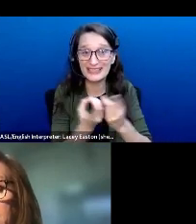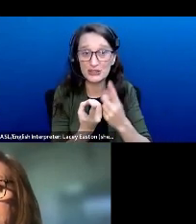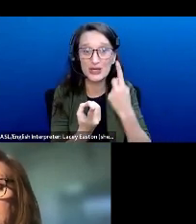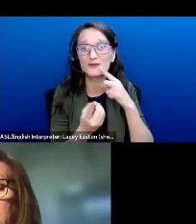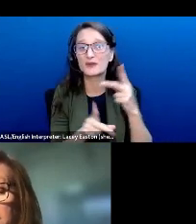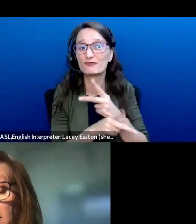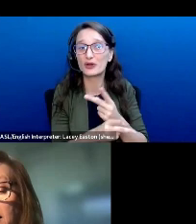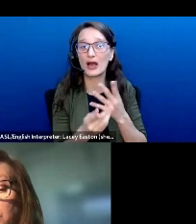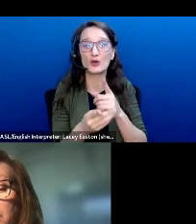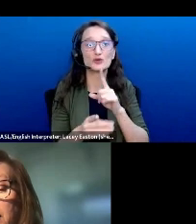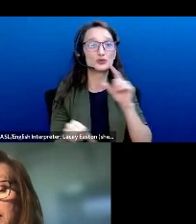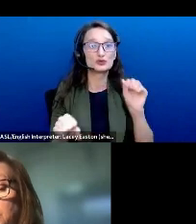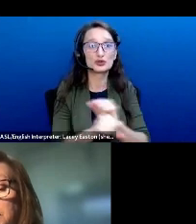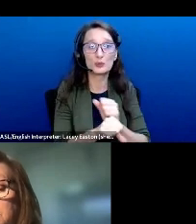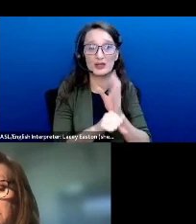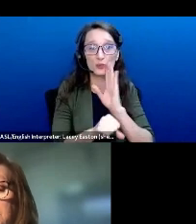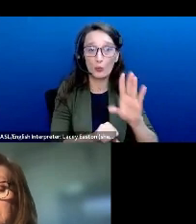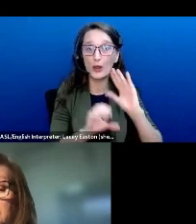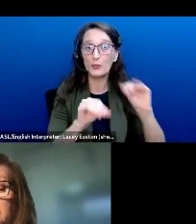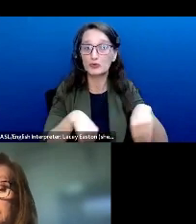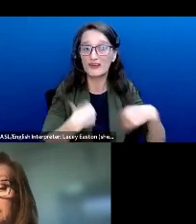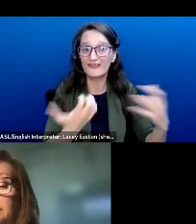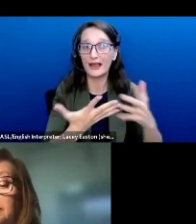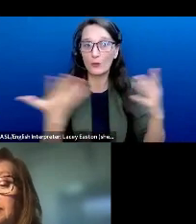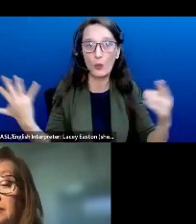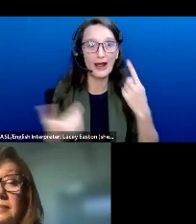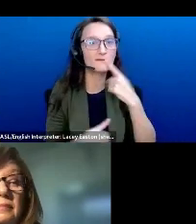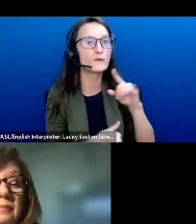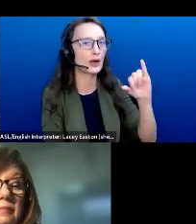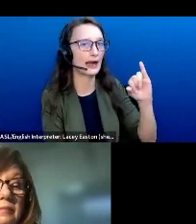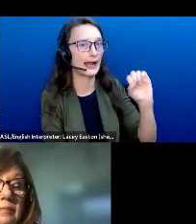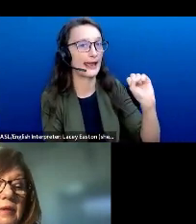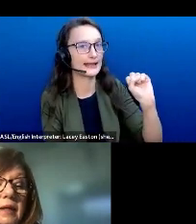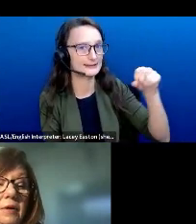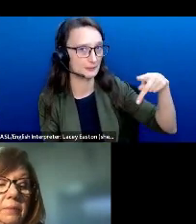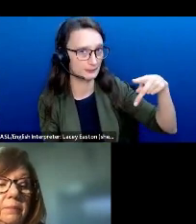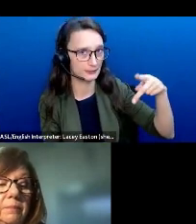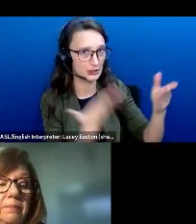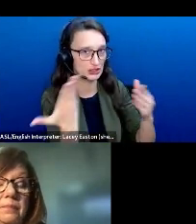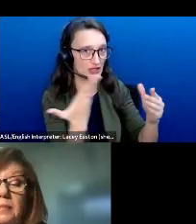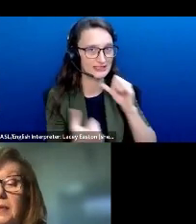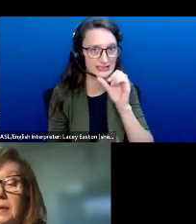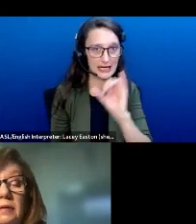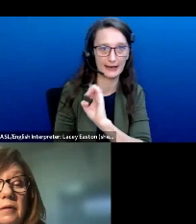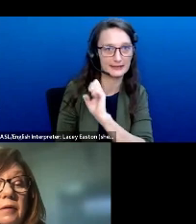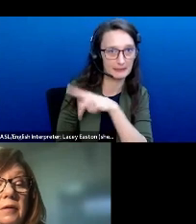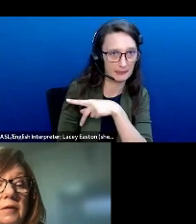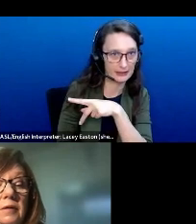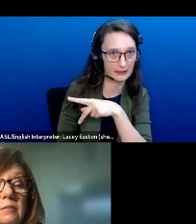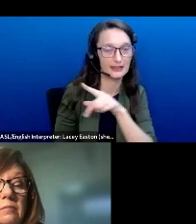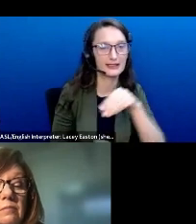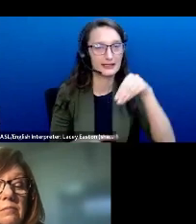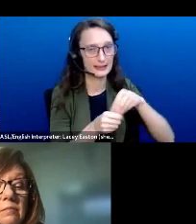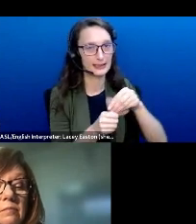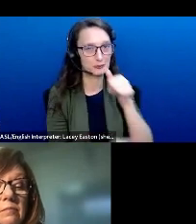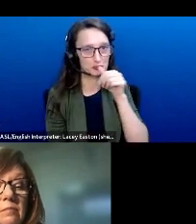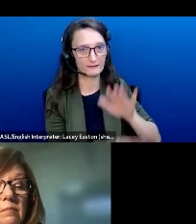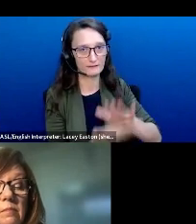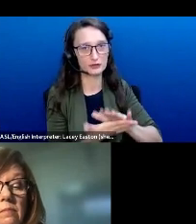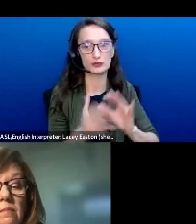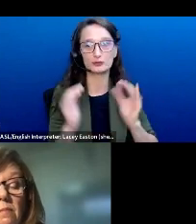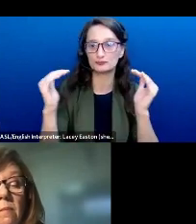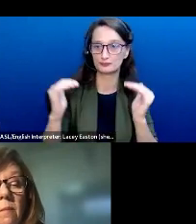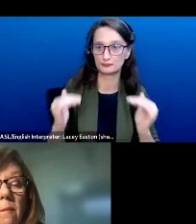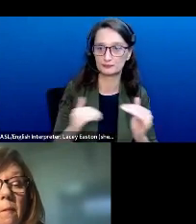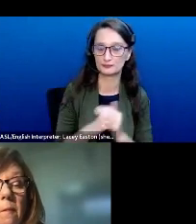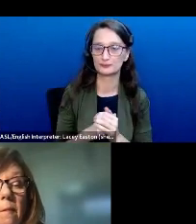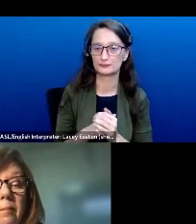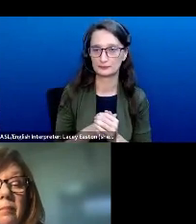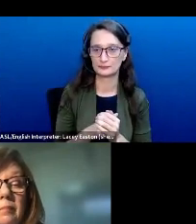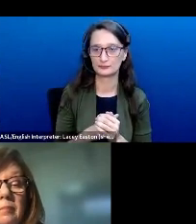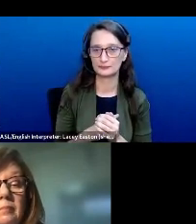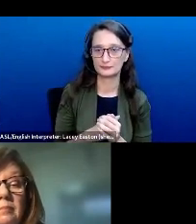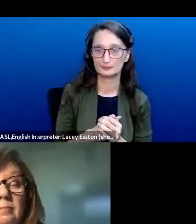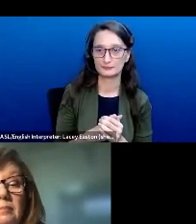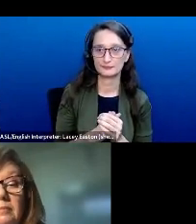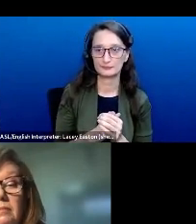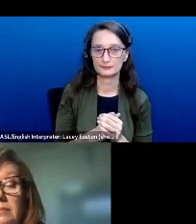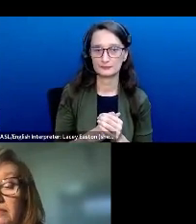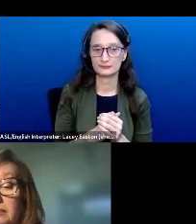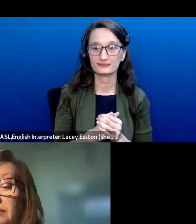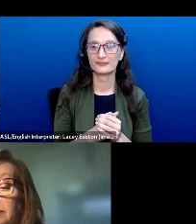como servicio de ISP. Gracias, gracias, Rayleen. Siguiente diapositiva, por favor, de acuerdo. Reembolso por